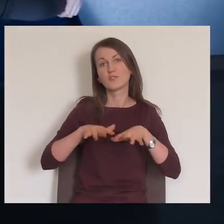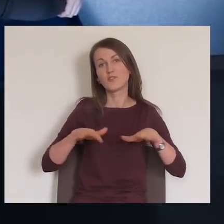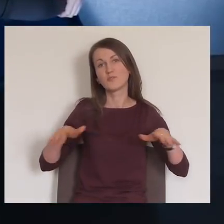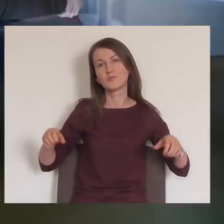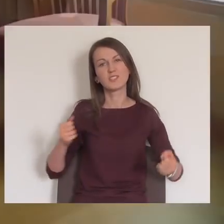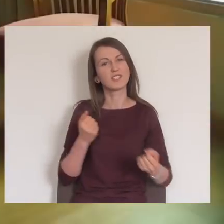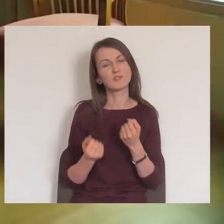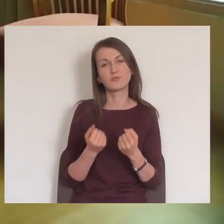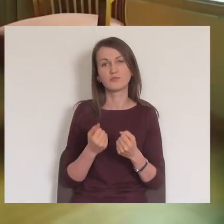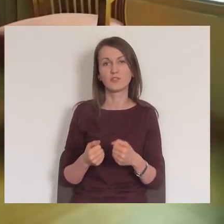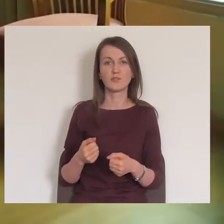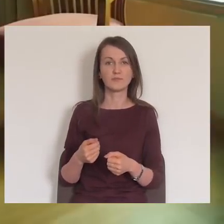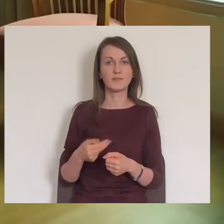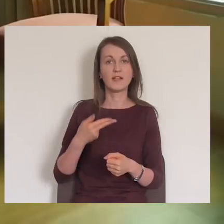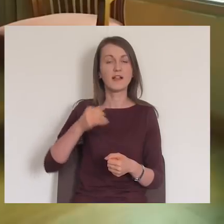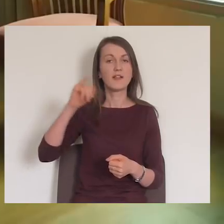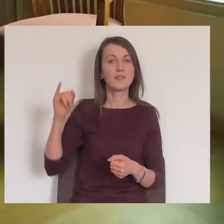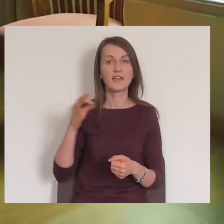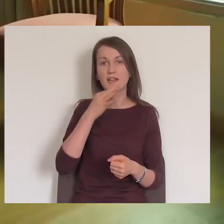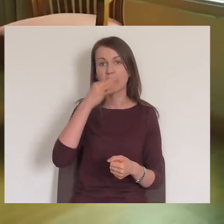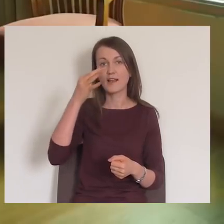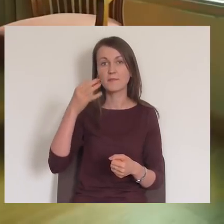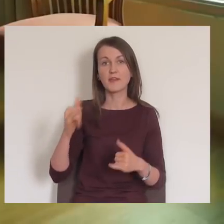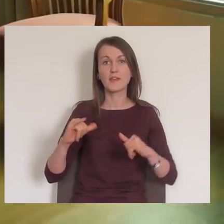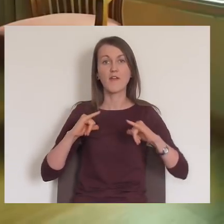Najlepszym miejscem jest wygodny fotel lub krzesło.